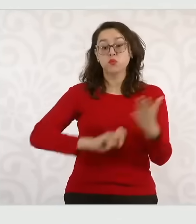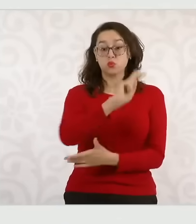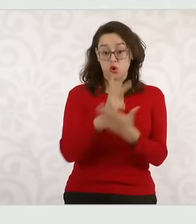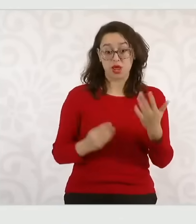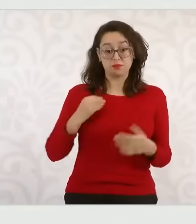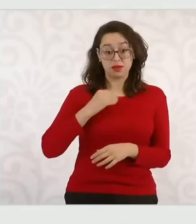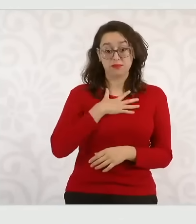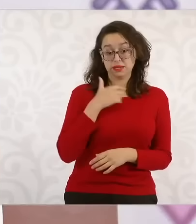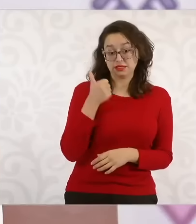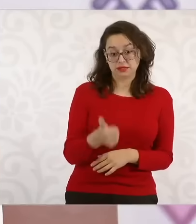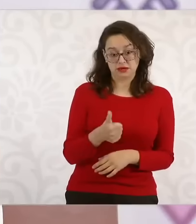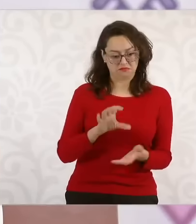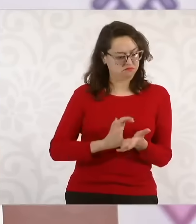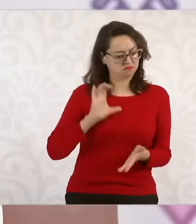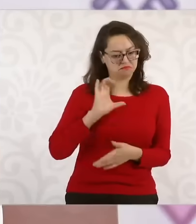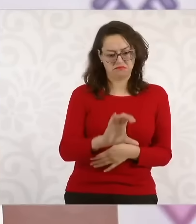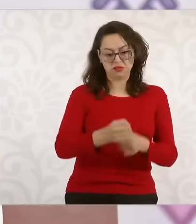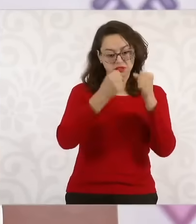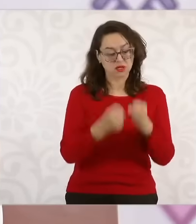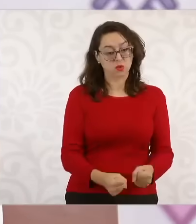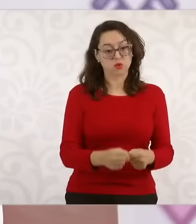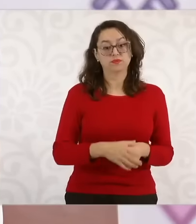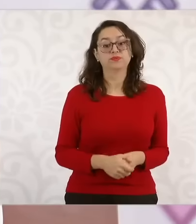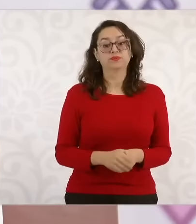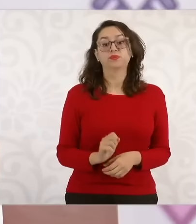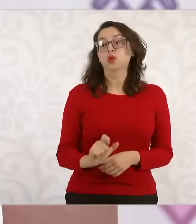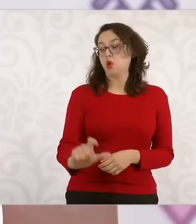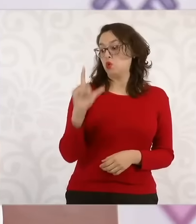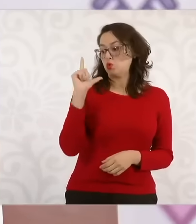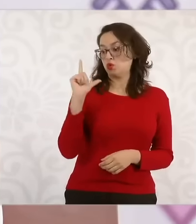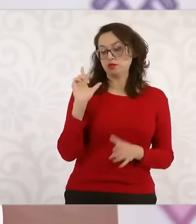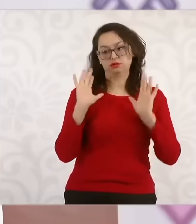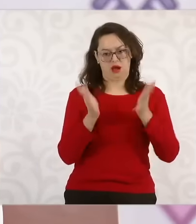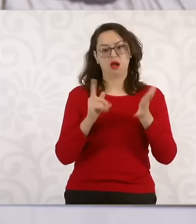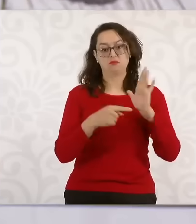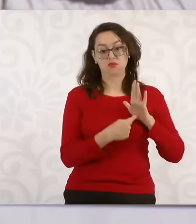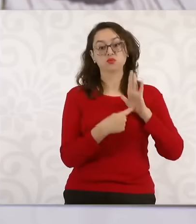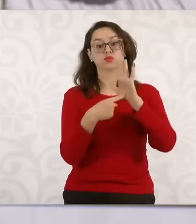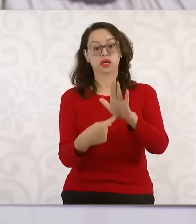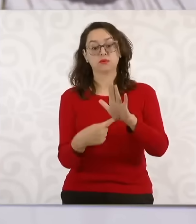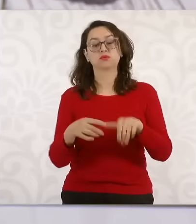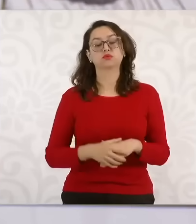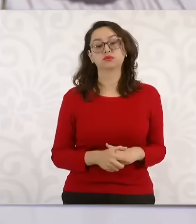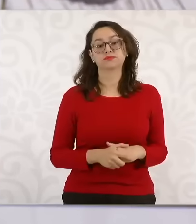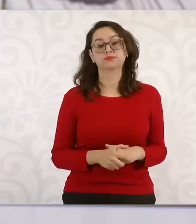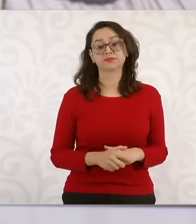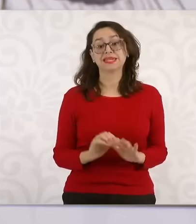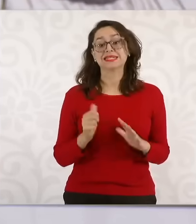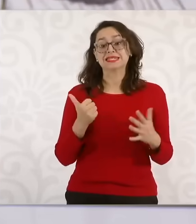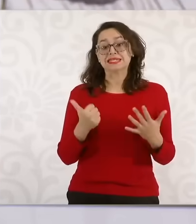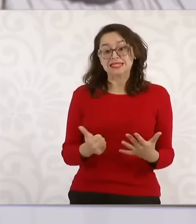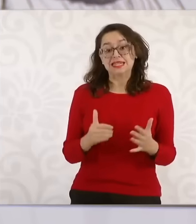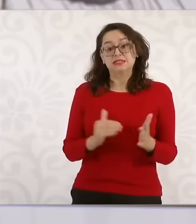sus recursos. Presentamos el lunes cómo vienen los programas de bienestar, 6,400 pesos bimestrales